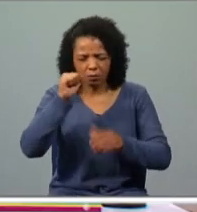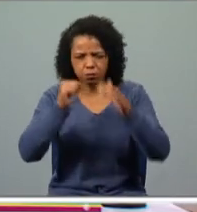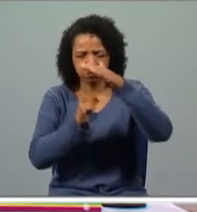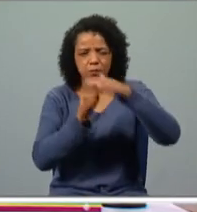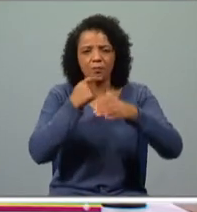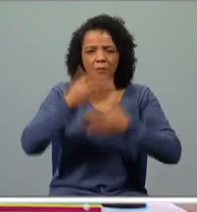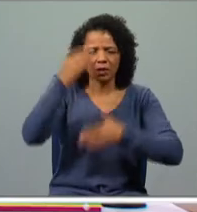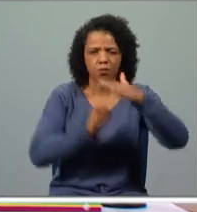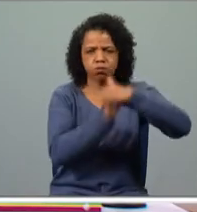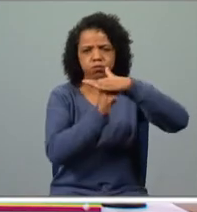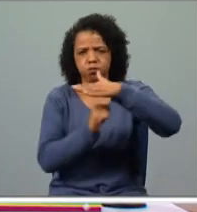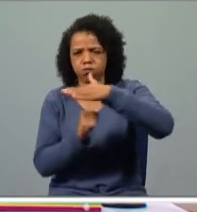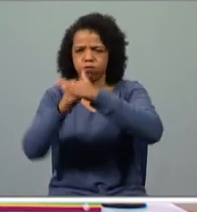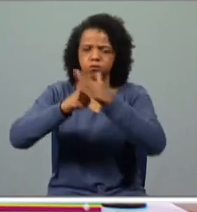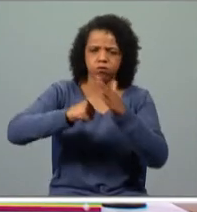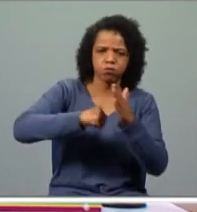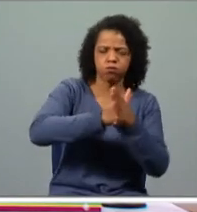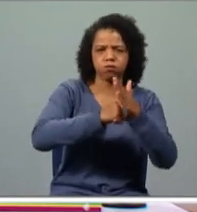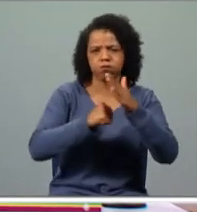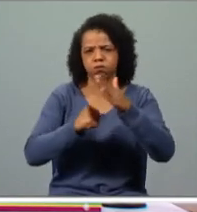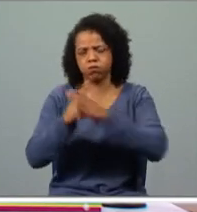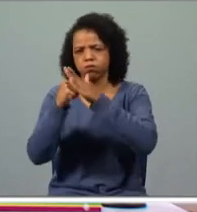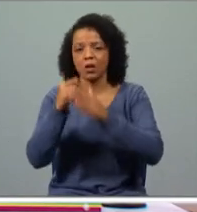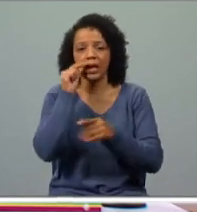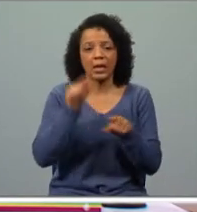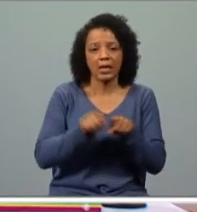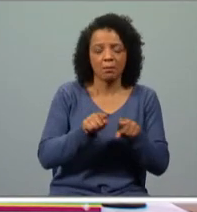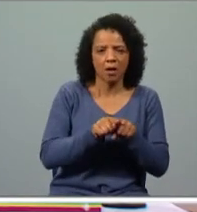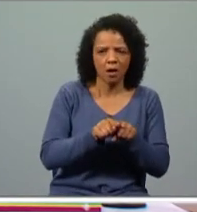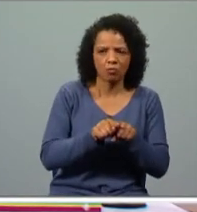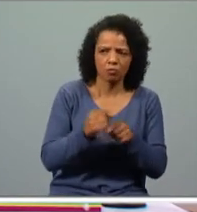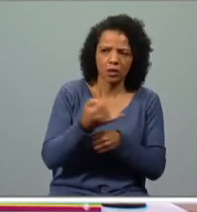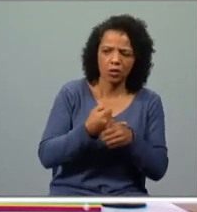bate no teto batia no chão os irmãos nas outras Ilhas ouviram aquilo Porque eu 撞到天花板撞到地板上的兄弟們其他島嶼聽說了因為我